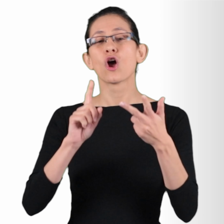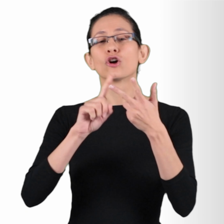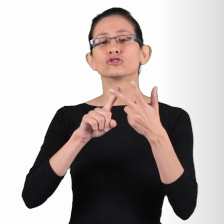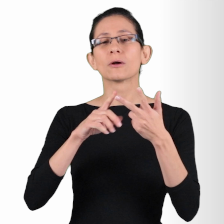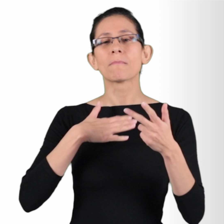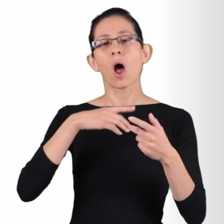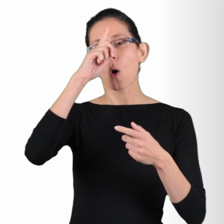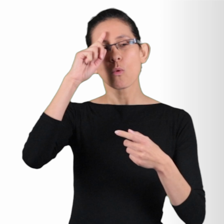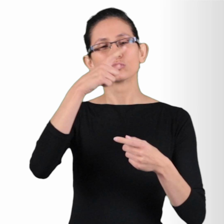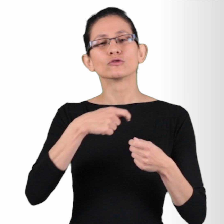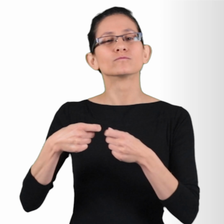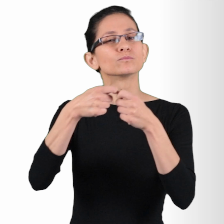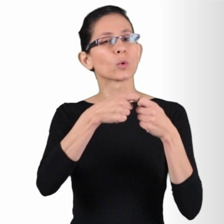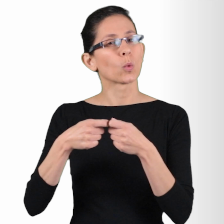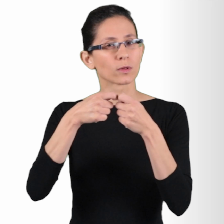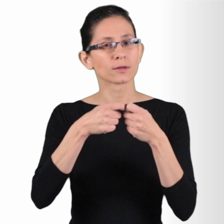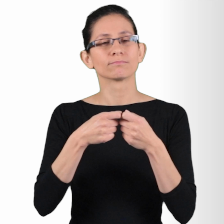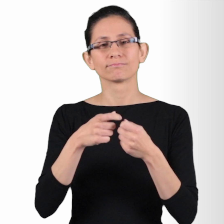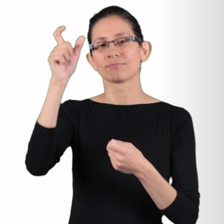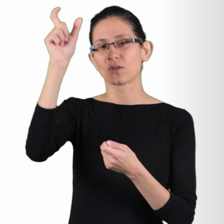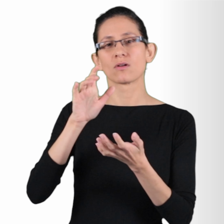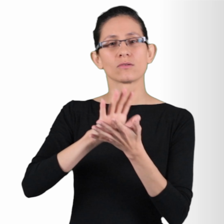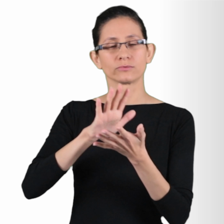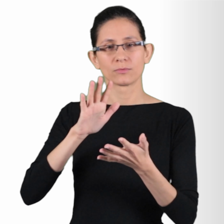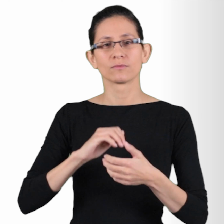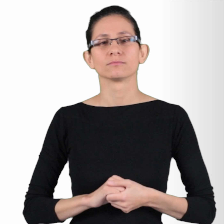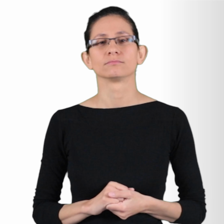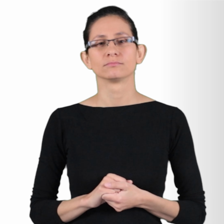Cechy osobowości to trzeci element wspólny gatunkowi ludzkiemu.